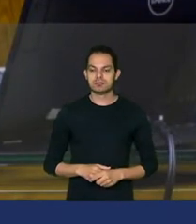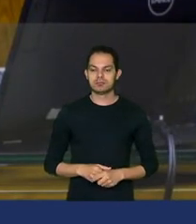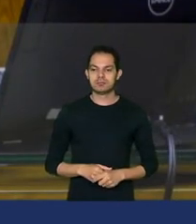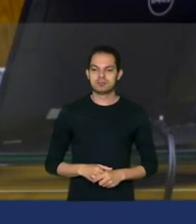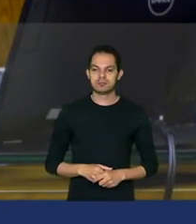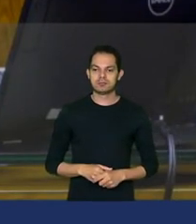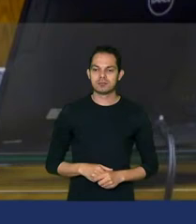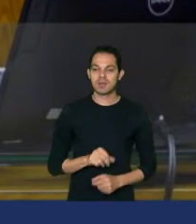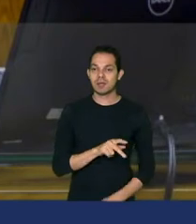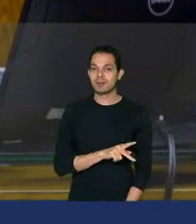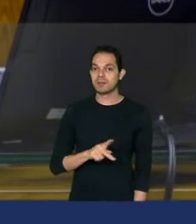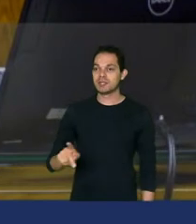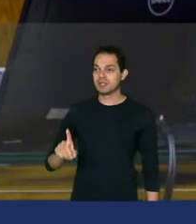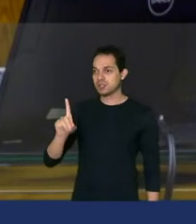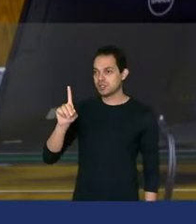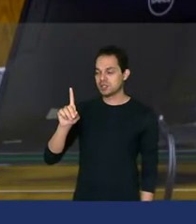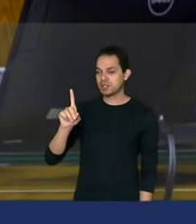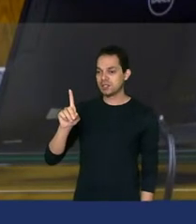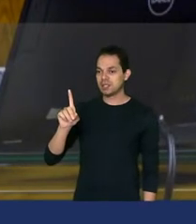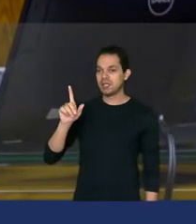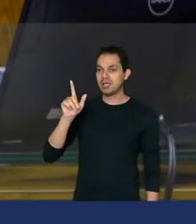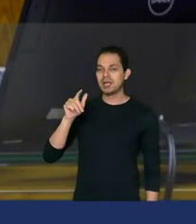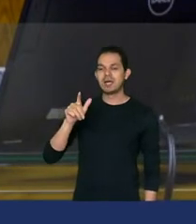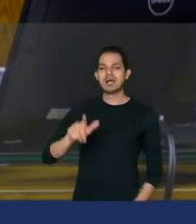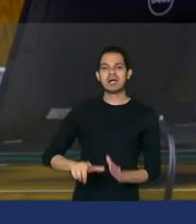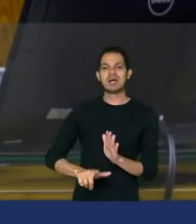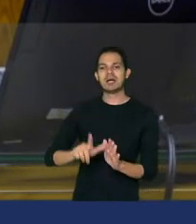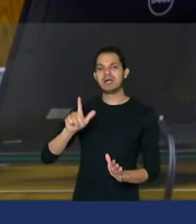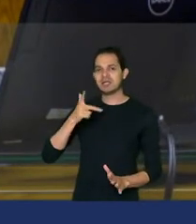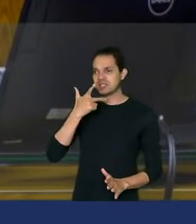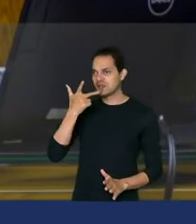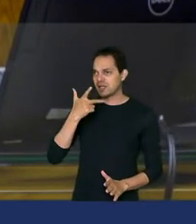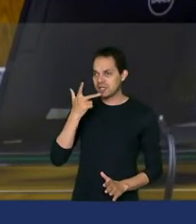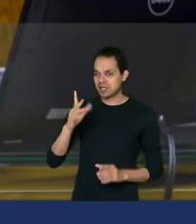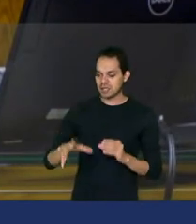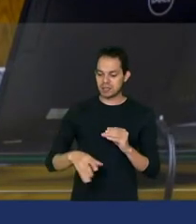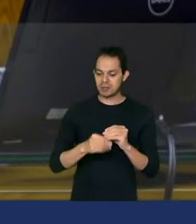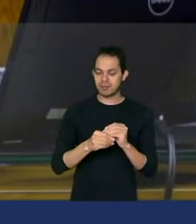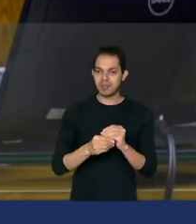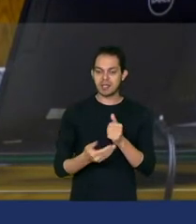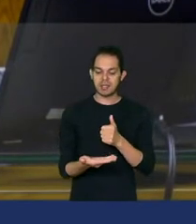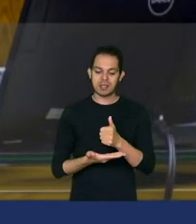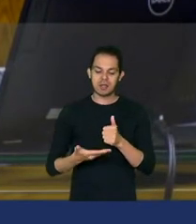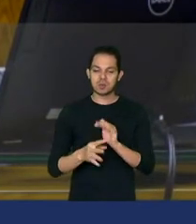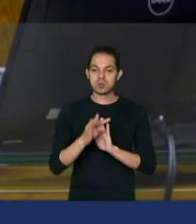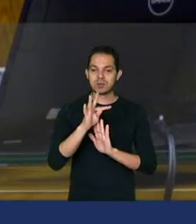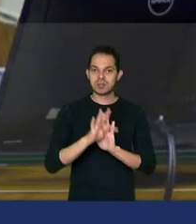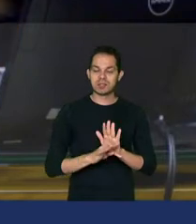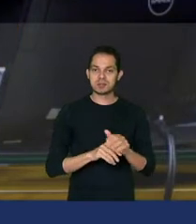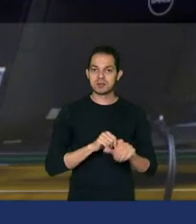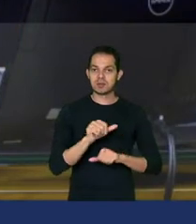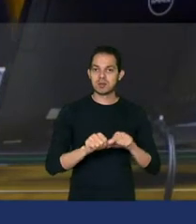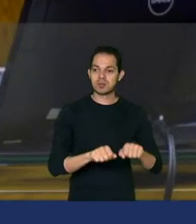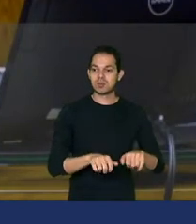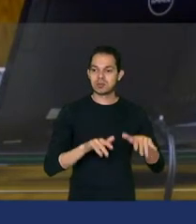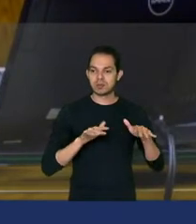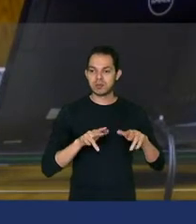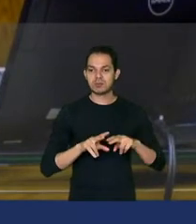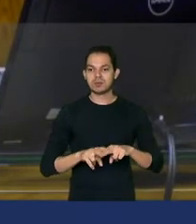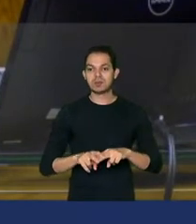FORMAL NA SUA CONCEPÇÃO, DECLARO, PORTANTO, REJEITADO O DESTAQUE NÚMERO 39. [DEPUTADO]: A EMENDA FOI FEITA COM BASE NO TEXTO QUE FOI MUDADO EM PLENÁ RIO. DIANTE DISSO EU FAREI O